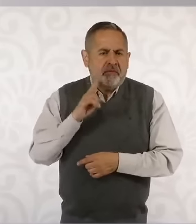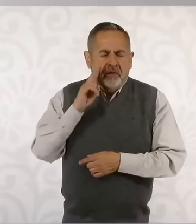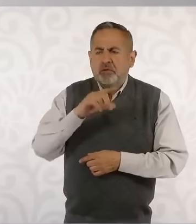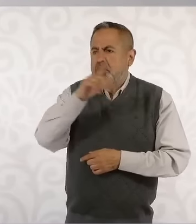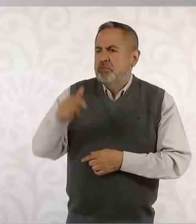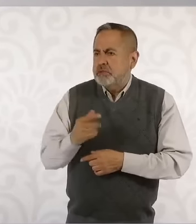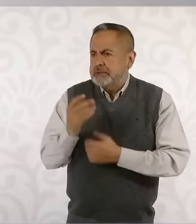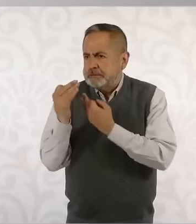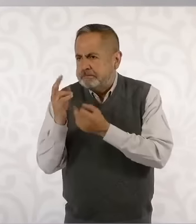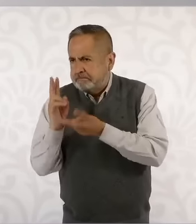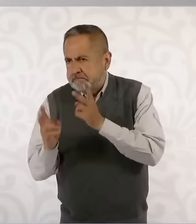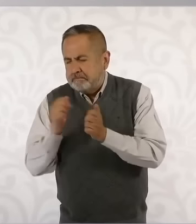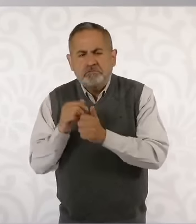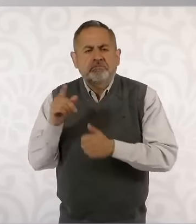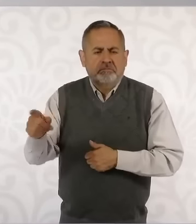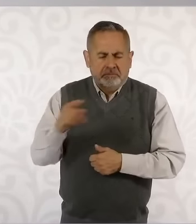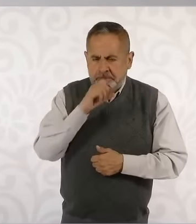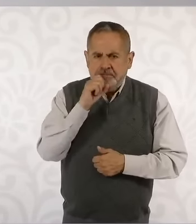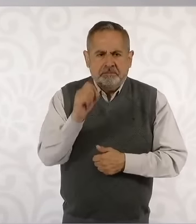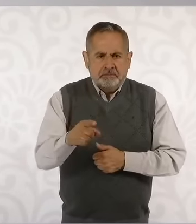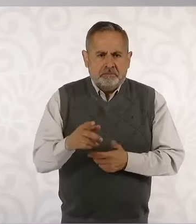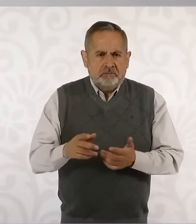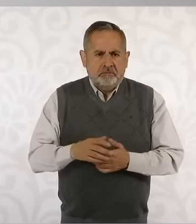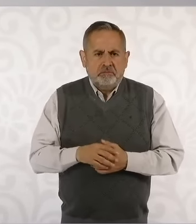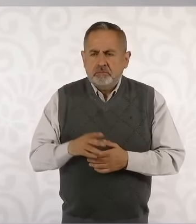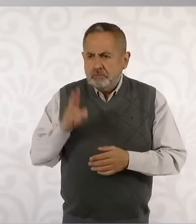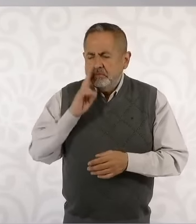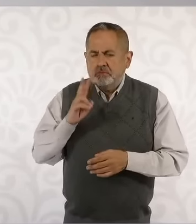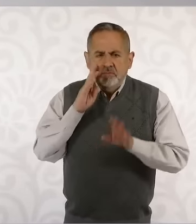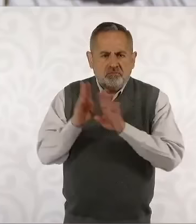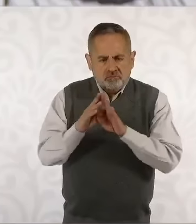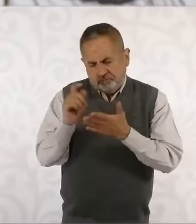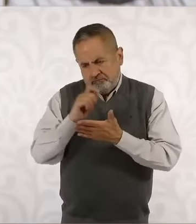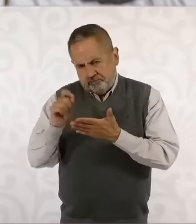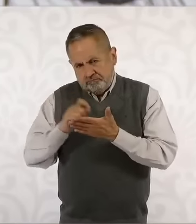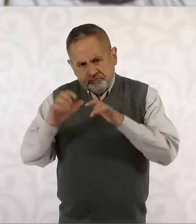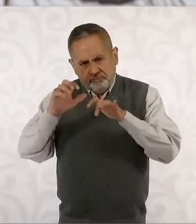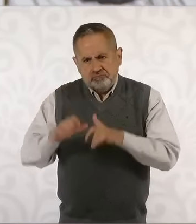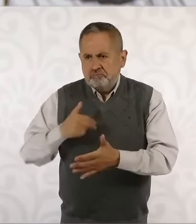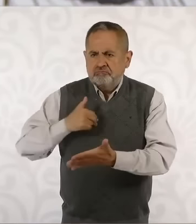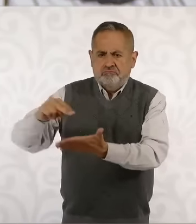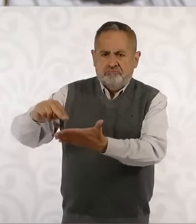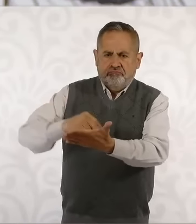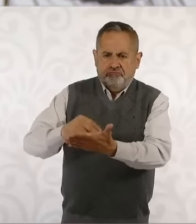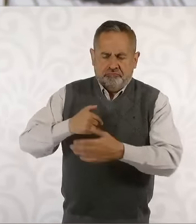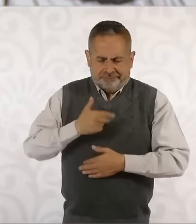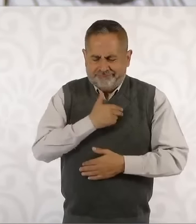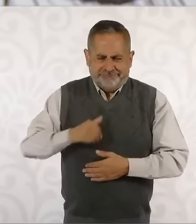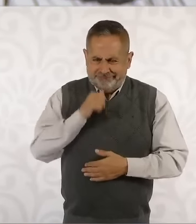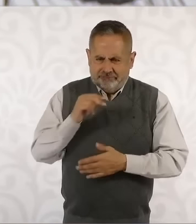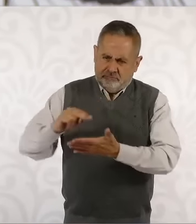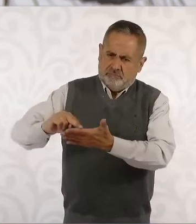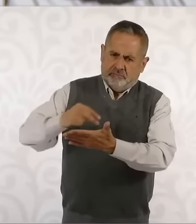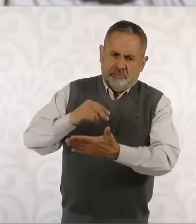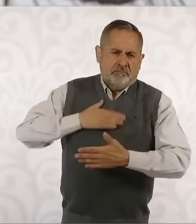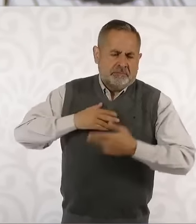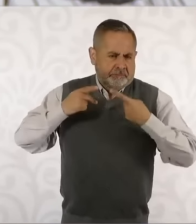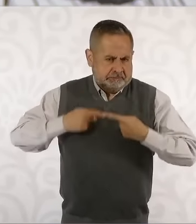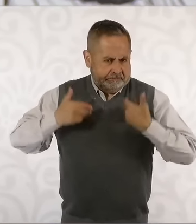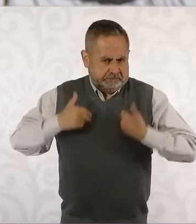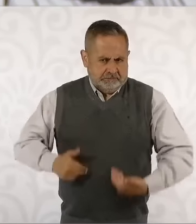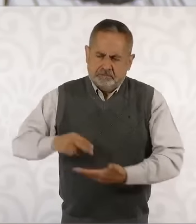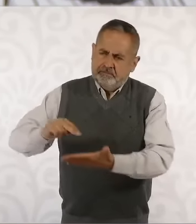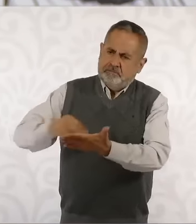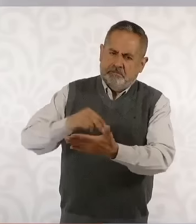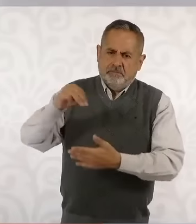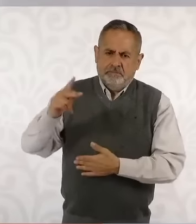eh también sin privilegios poder eh pues firmarla ya ante Ministerio Público eh porque no podemos